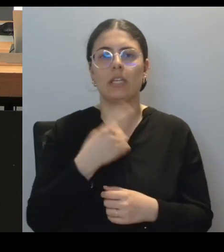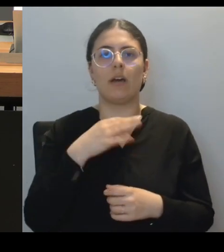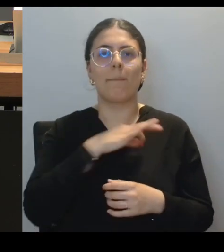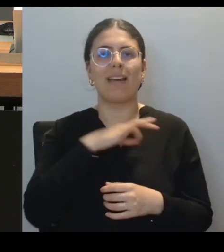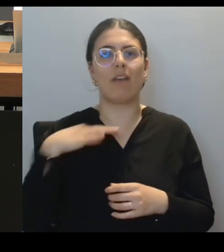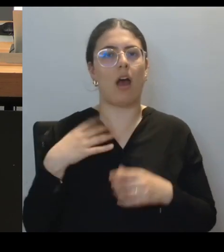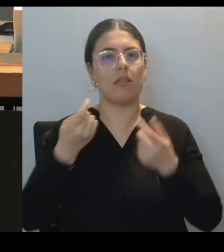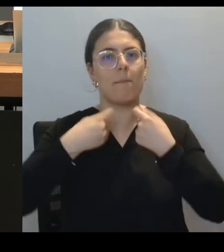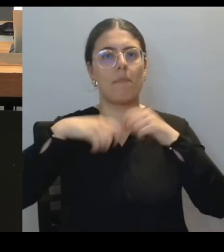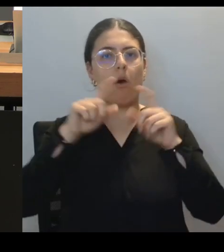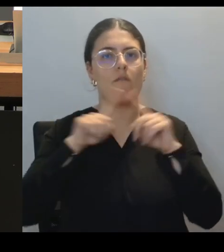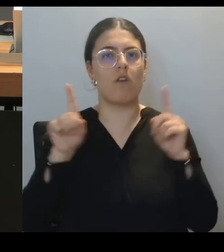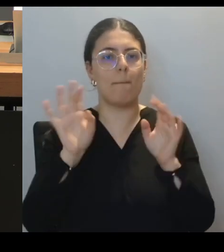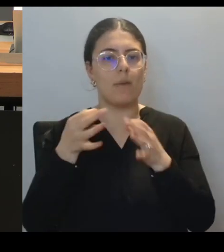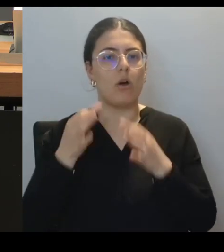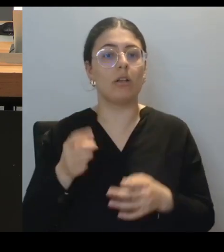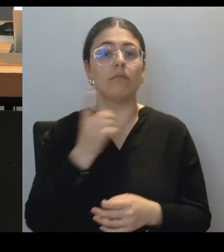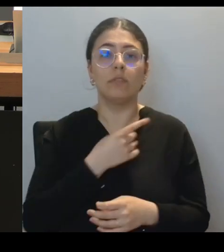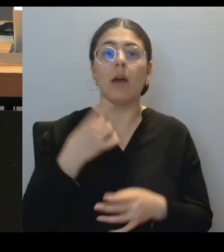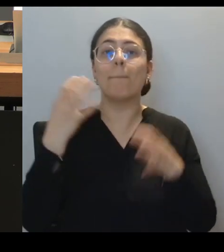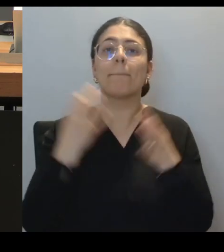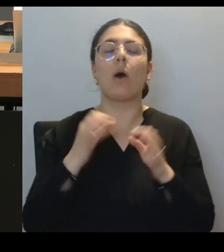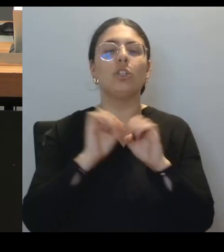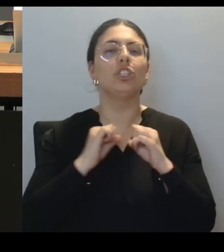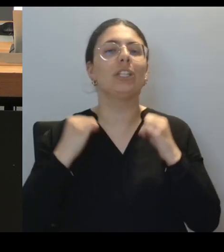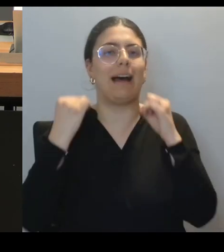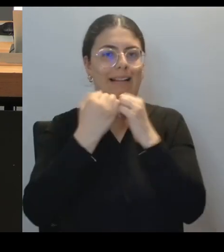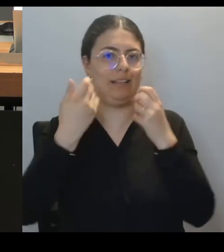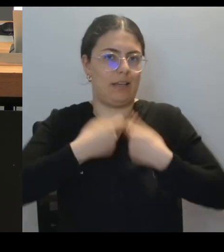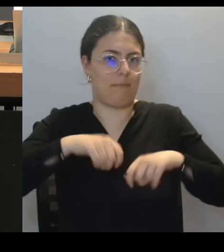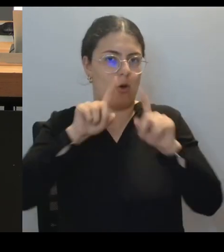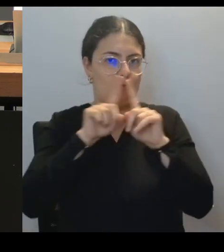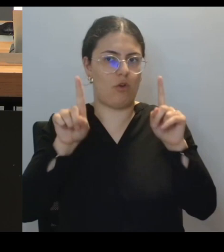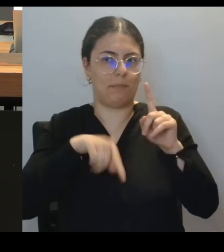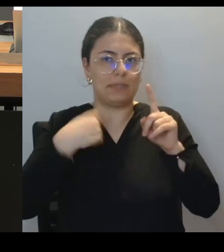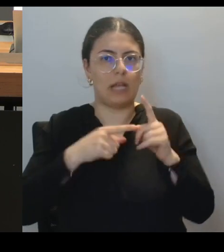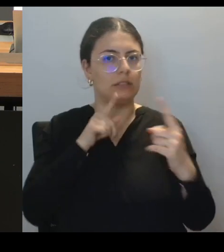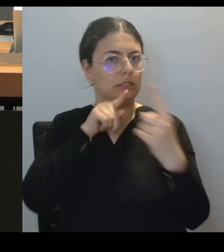damit gebaut wird. Wir sehen das anders und wir sagen, ein